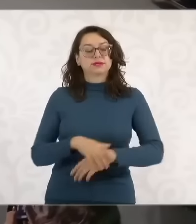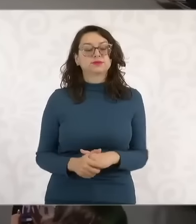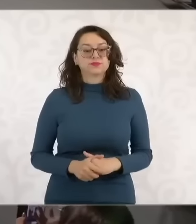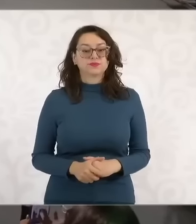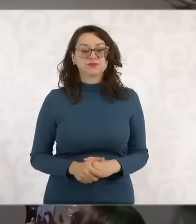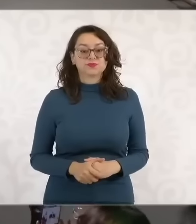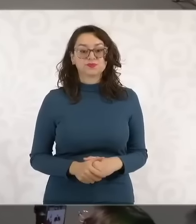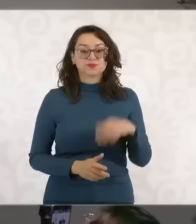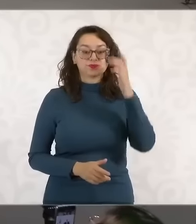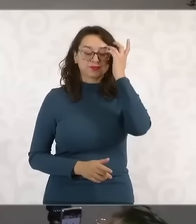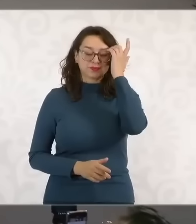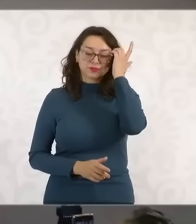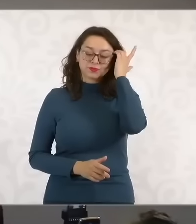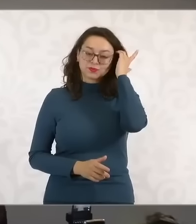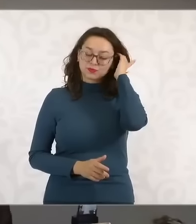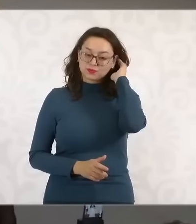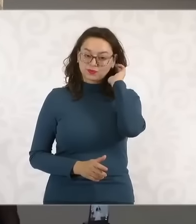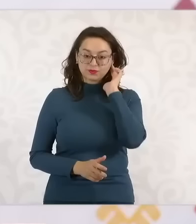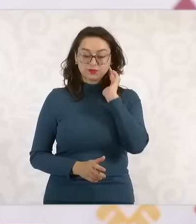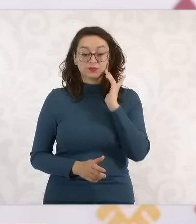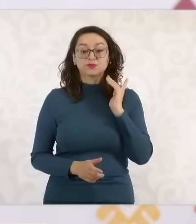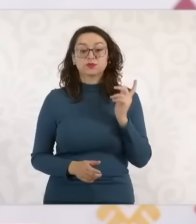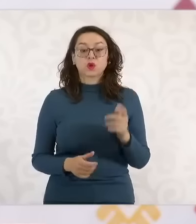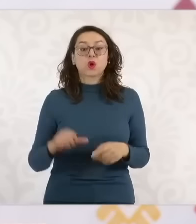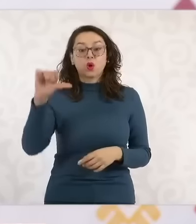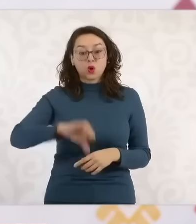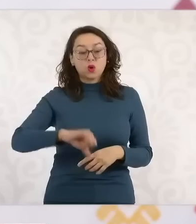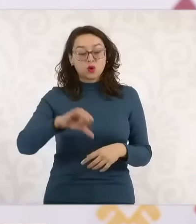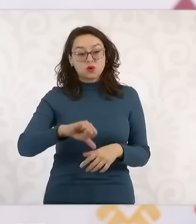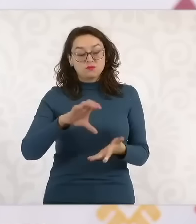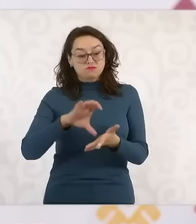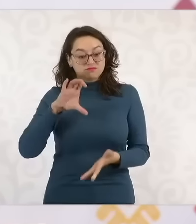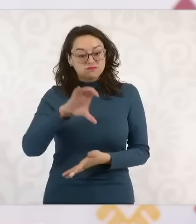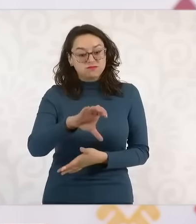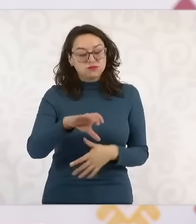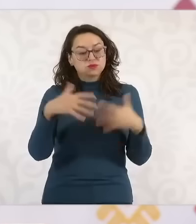anuncia una inversión muy relevante para México. La empresa de la que estamos hablando, Pilgrims,